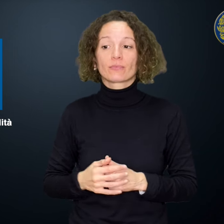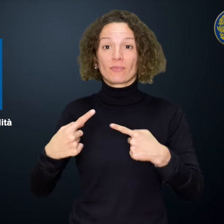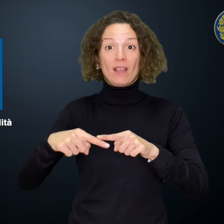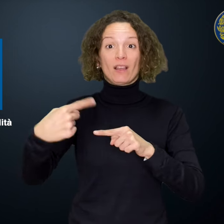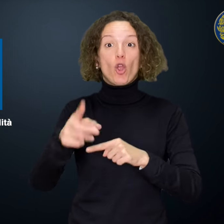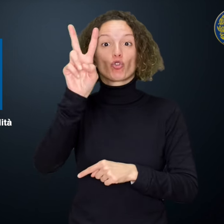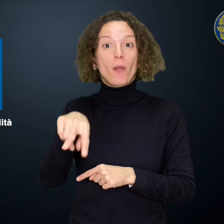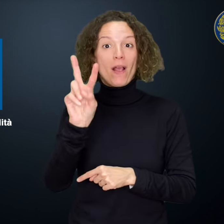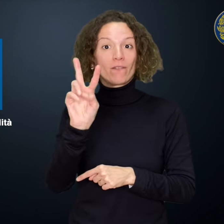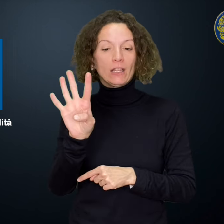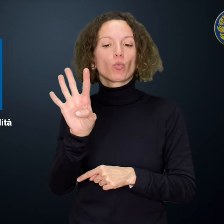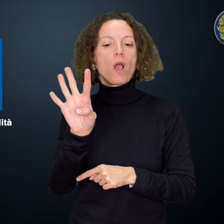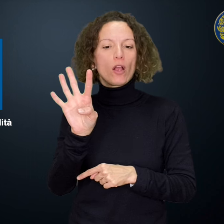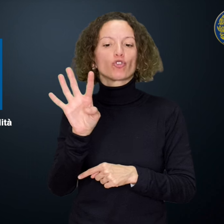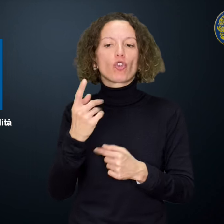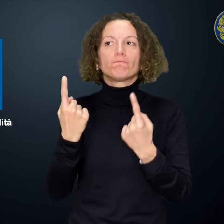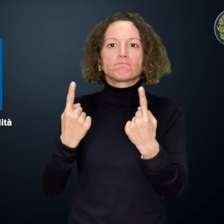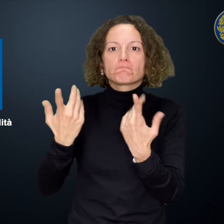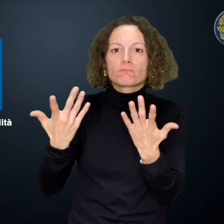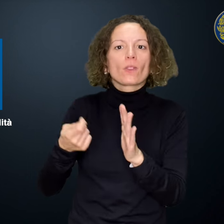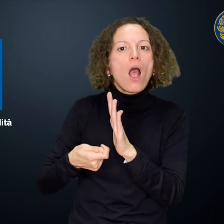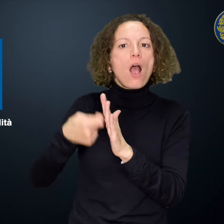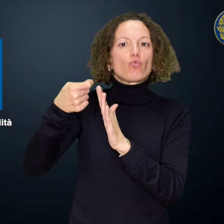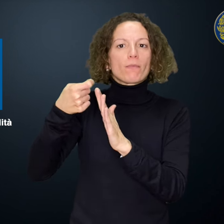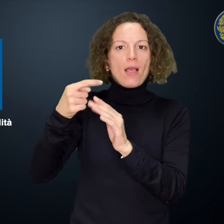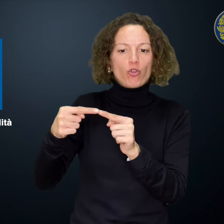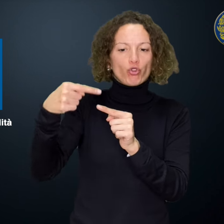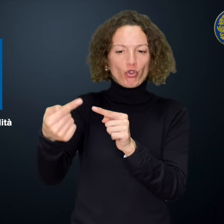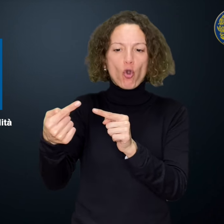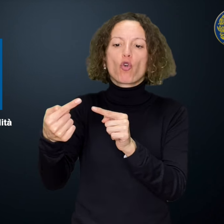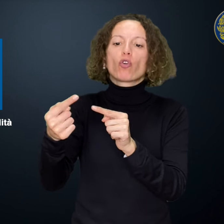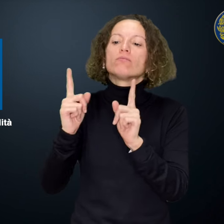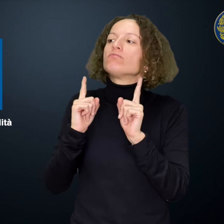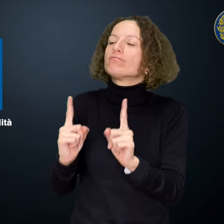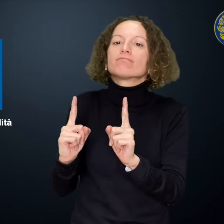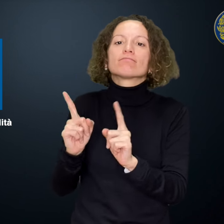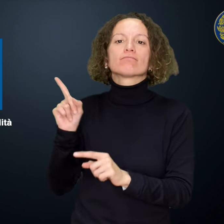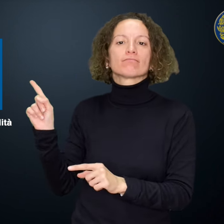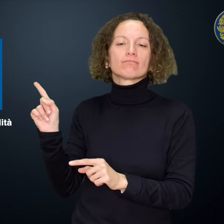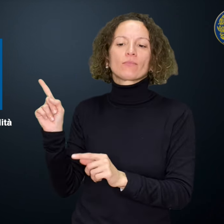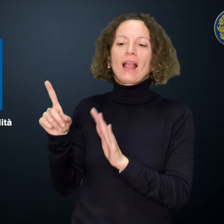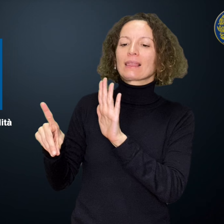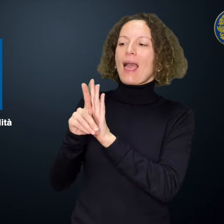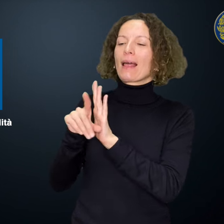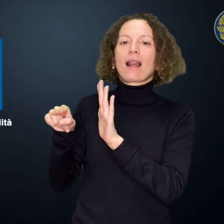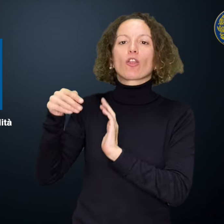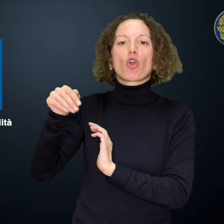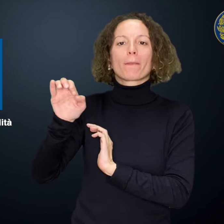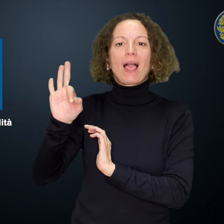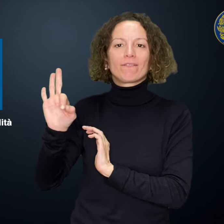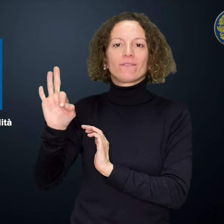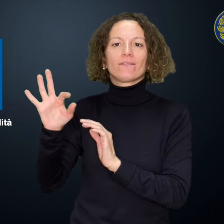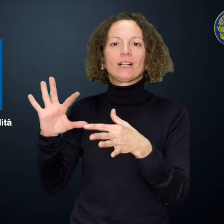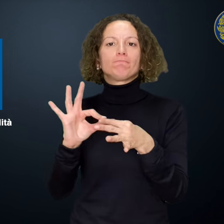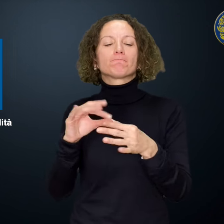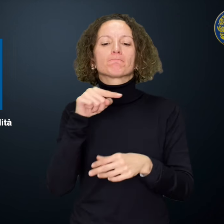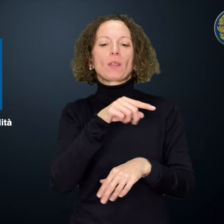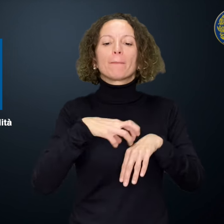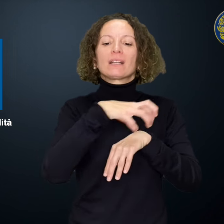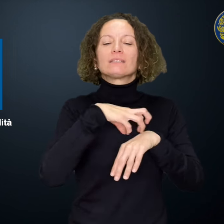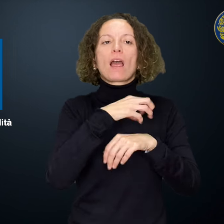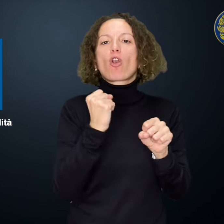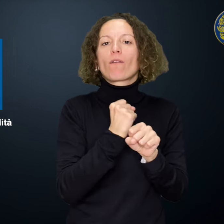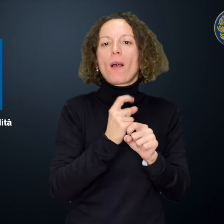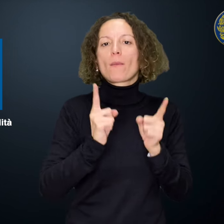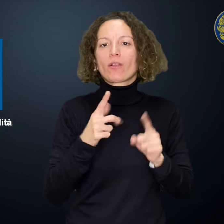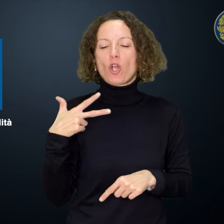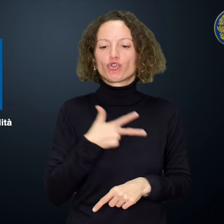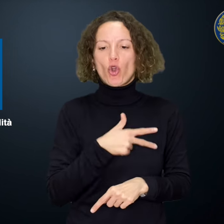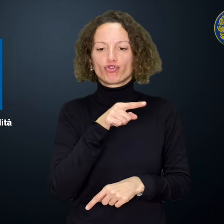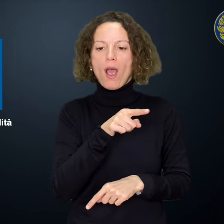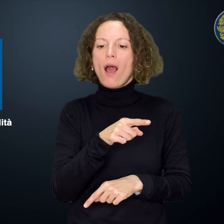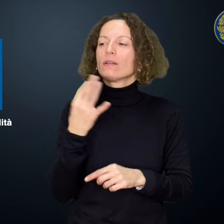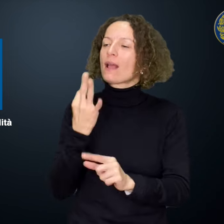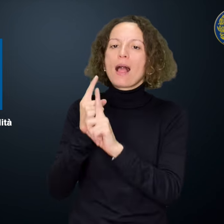Per il 2024 è atteso un ulteriore aumento, in base all'indice di perequazione stabilito con Decreto MEF di concerto con il Ministero del Lavoro e Politiche Sociali,